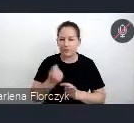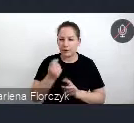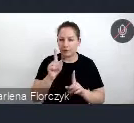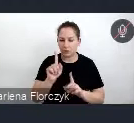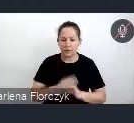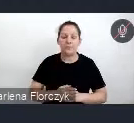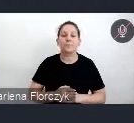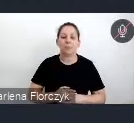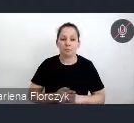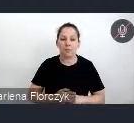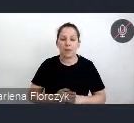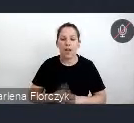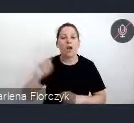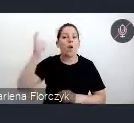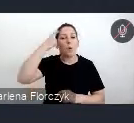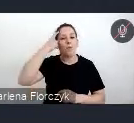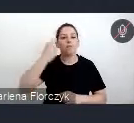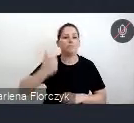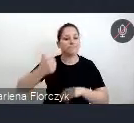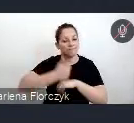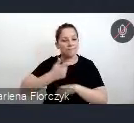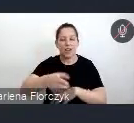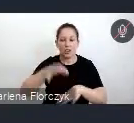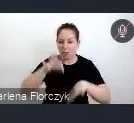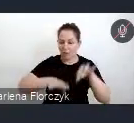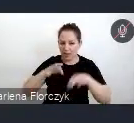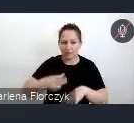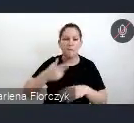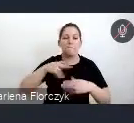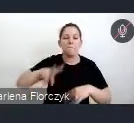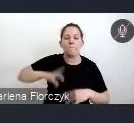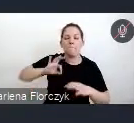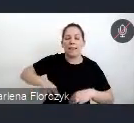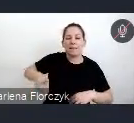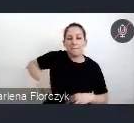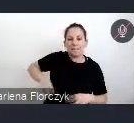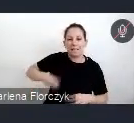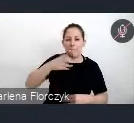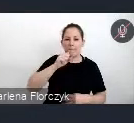Gospodarzami naszego Forum są dzisiaj pani minister Małgorzata Jarosińska-Jedynak,